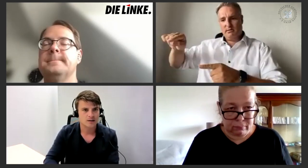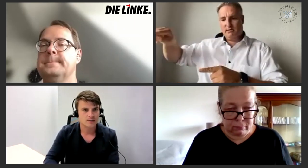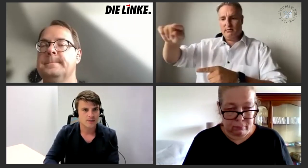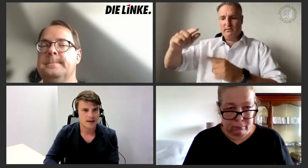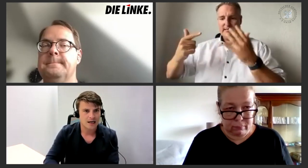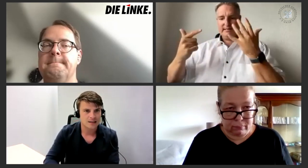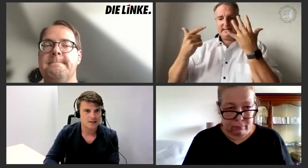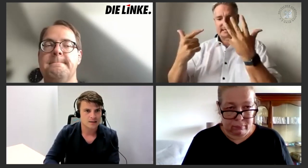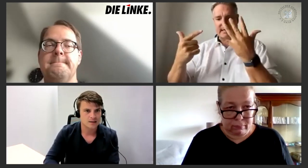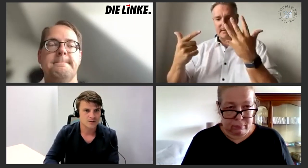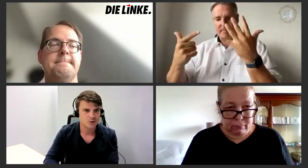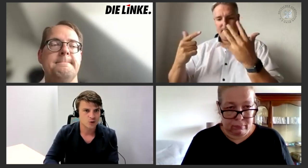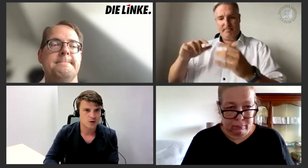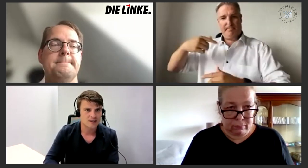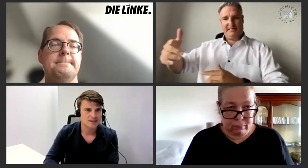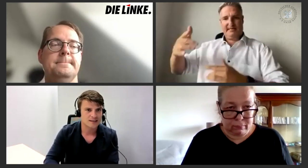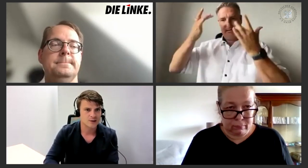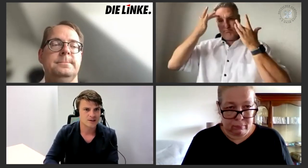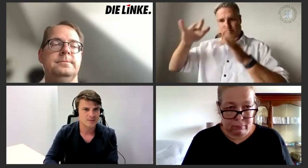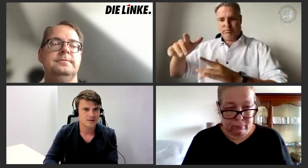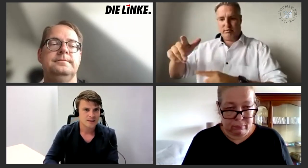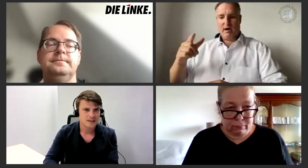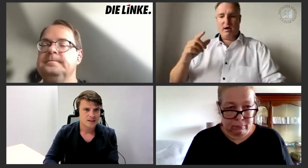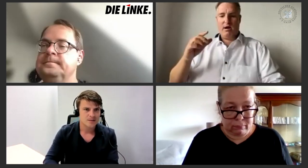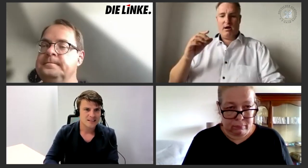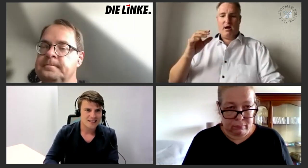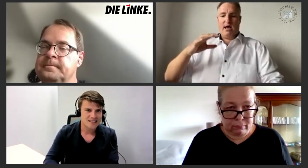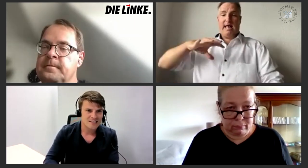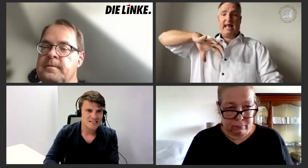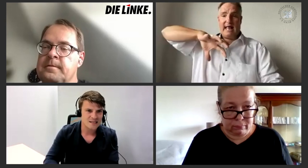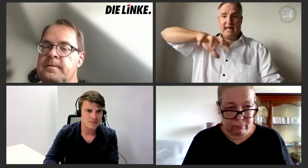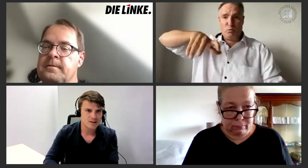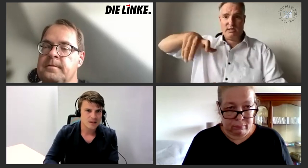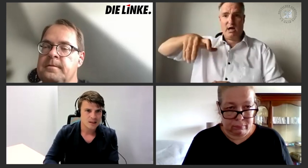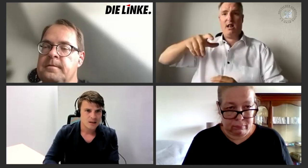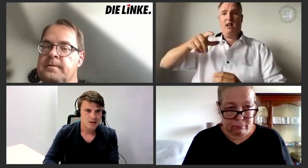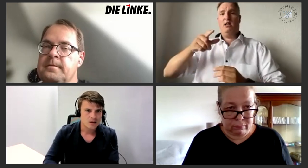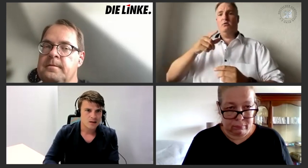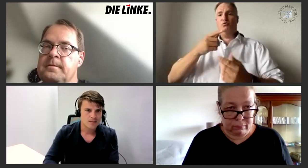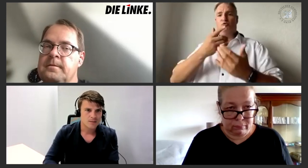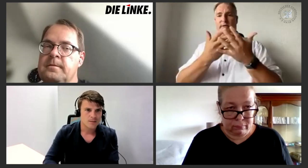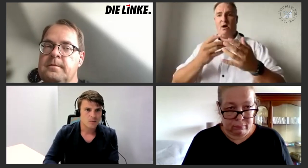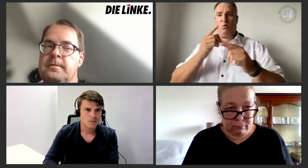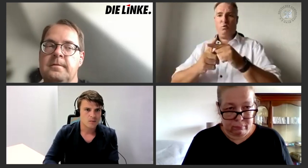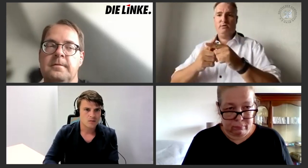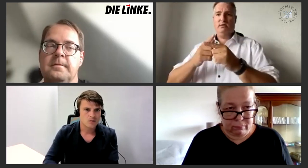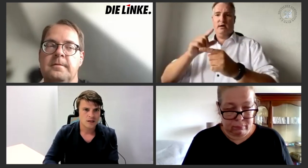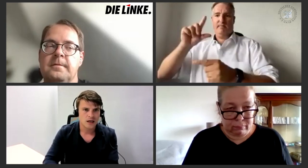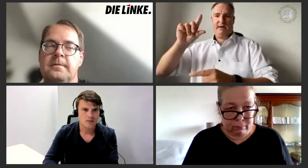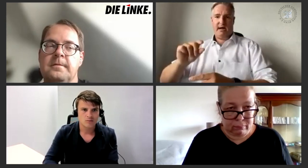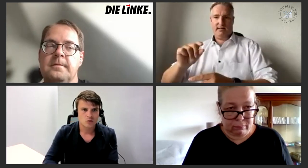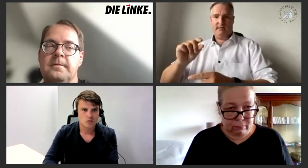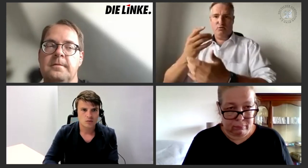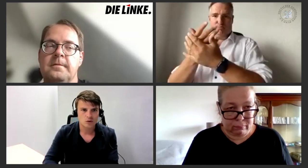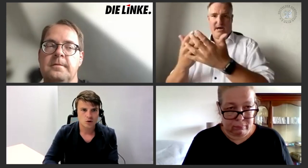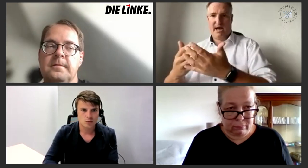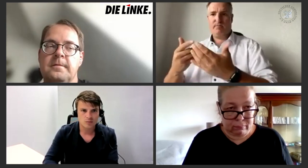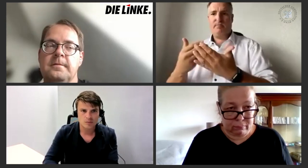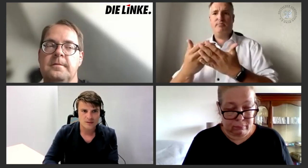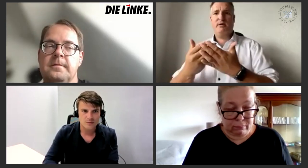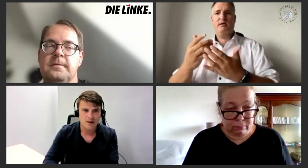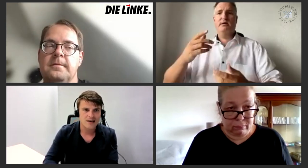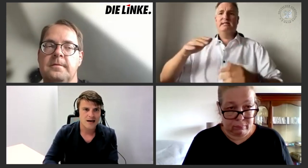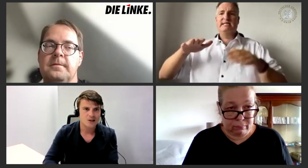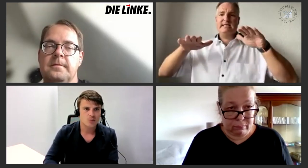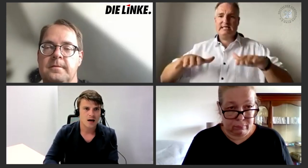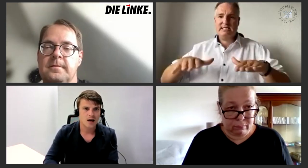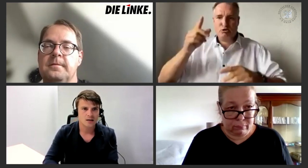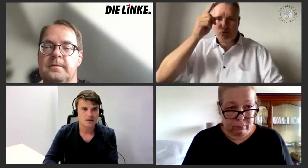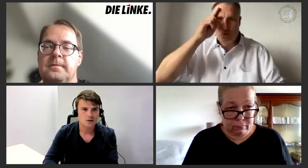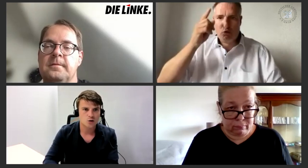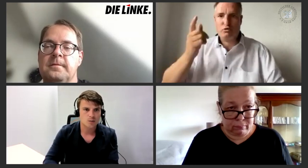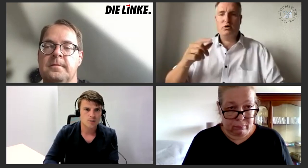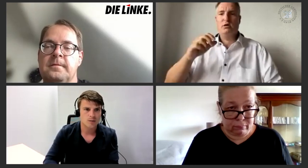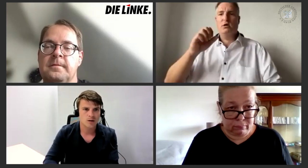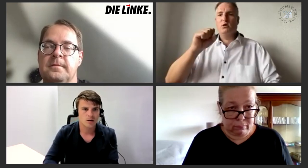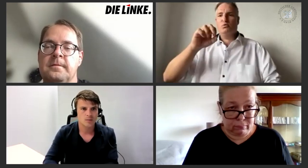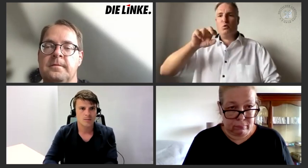Minderheitensprache anerkannt wird oder nicht. Es gibt bisher sieben Minderheitensprachen,